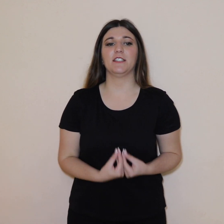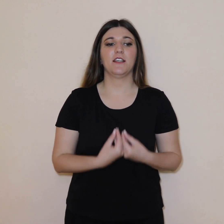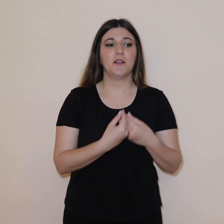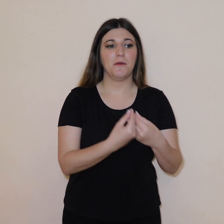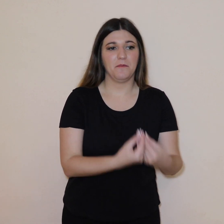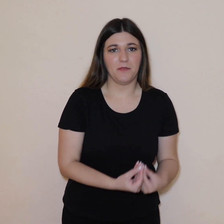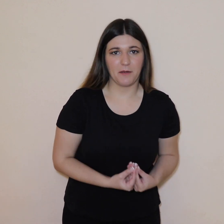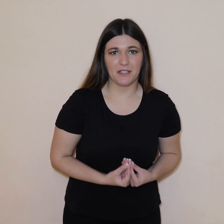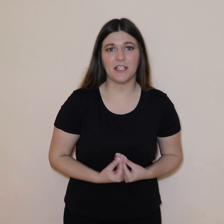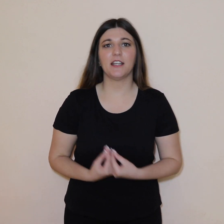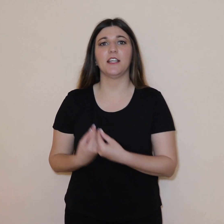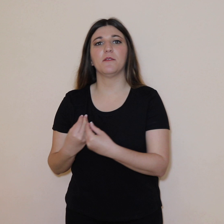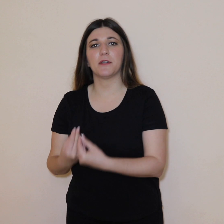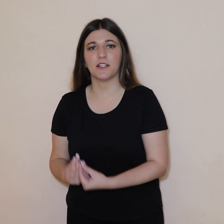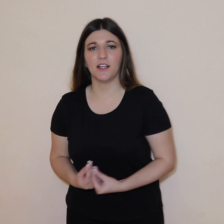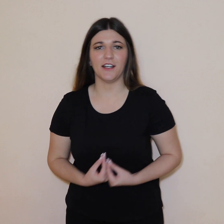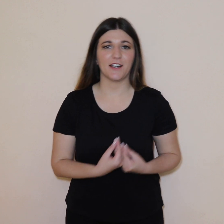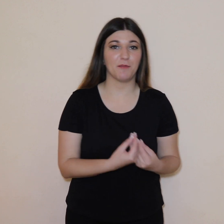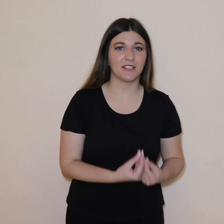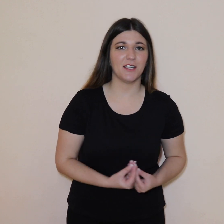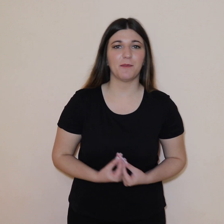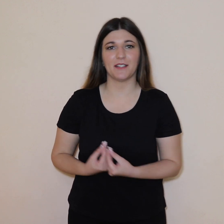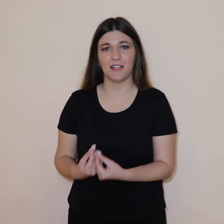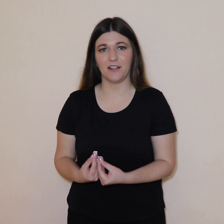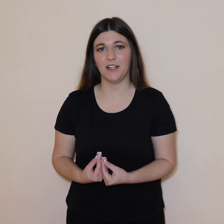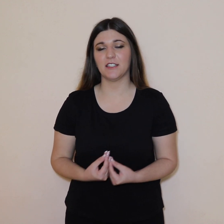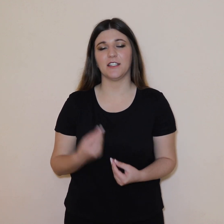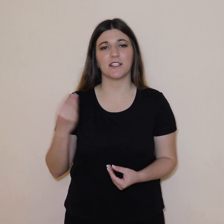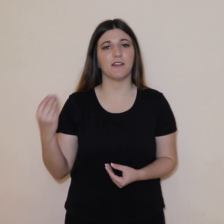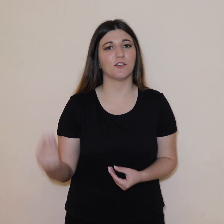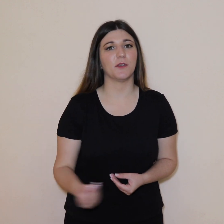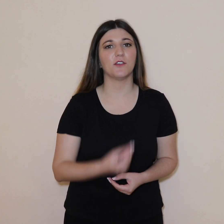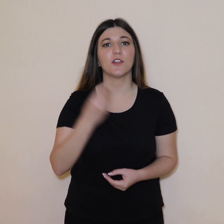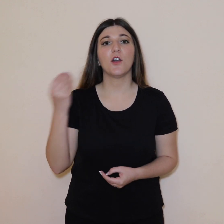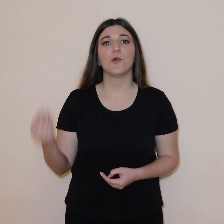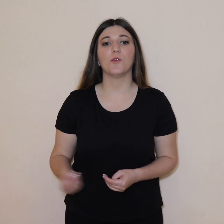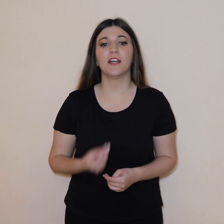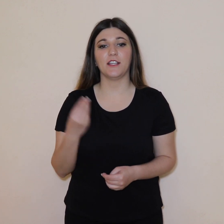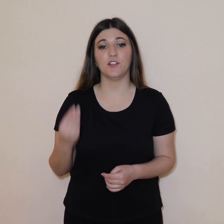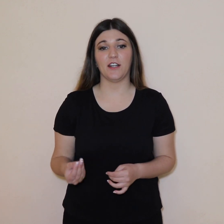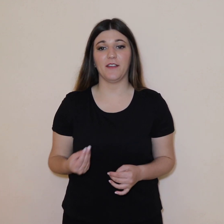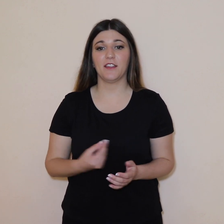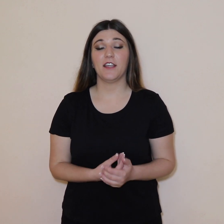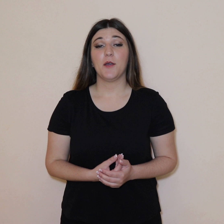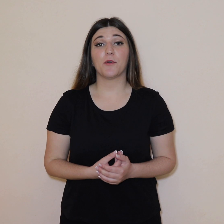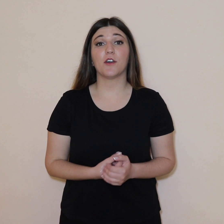repasar y practicar, repasar y practicar, ¿vale? Si tenéis que ver los vídeos una y otra vez porque